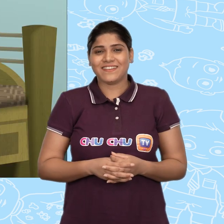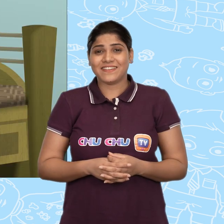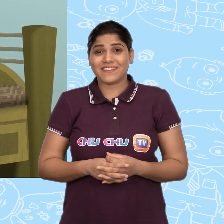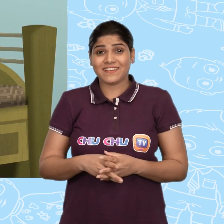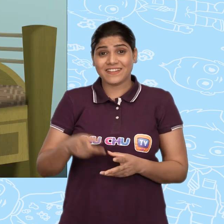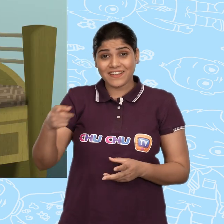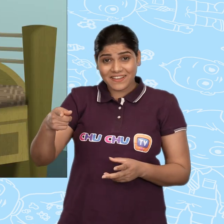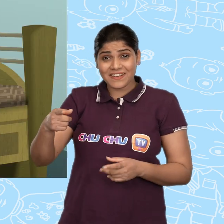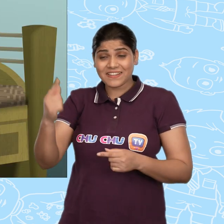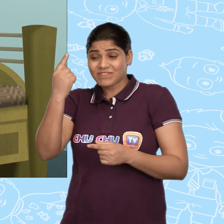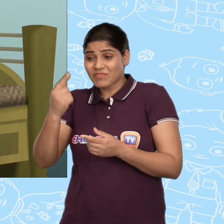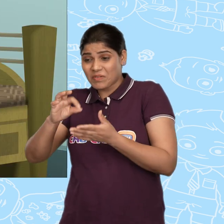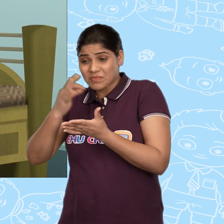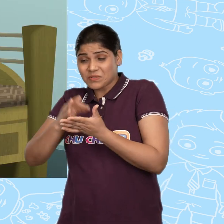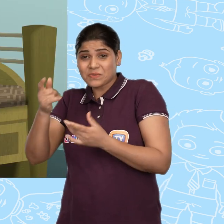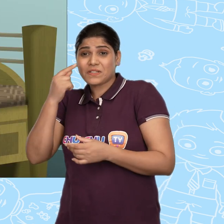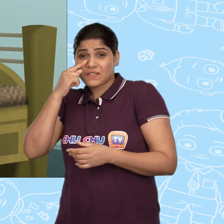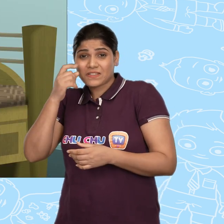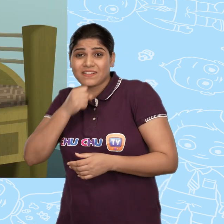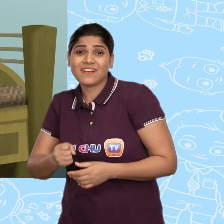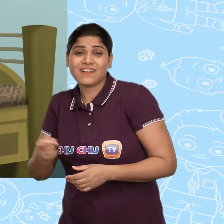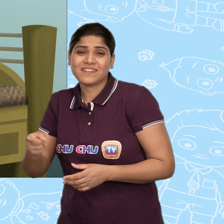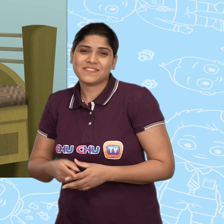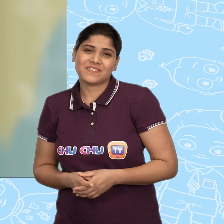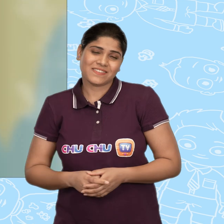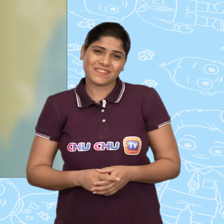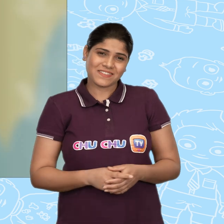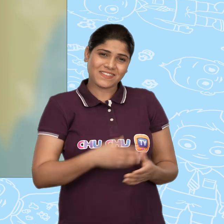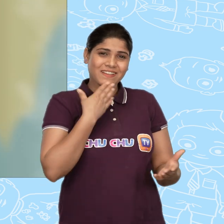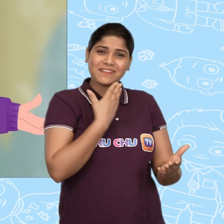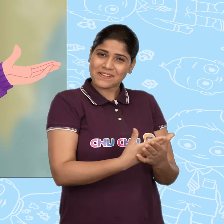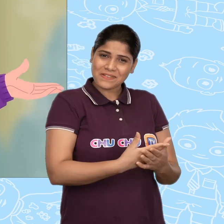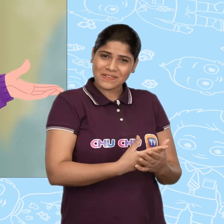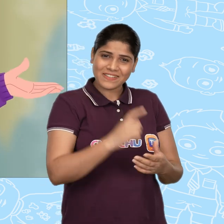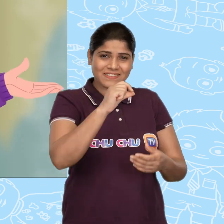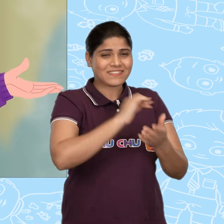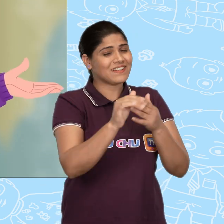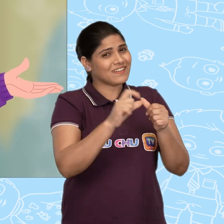ये रही आपकी सुई दादी माँ धन्यवाद ChaCha